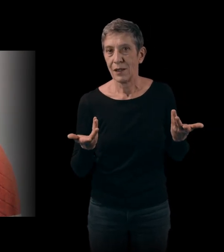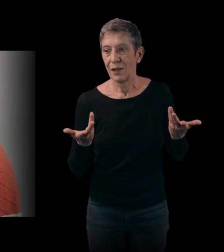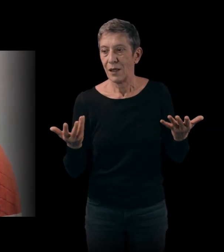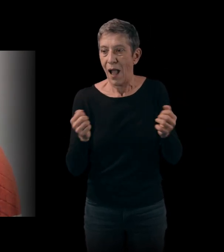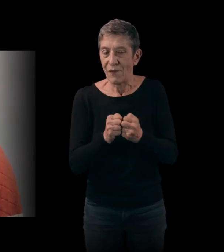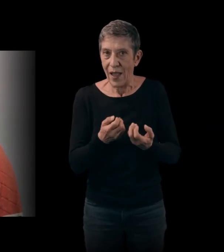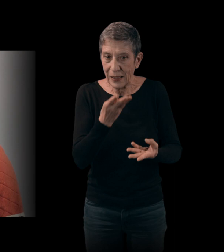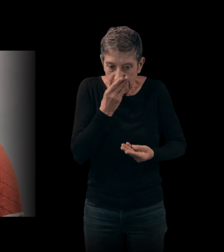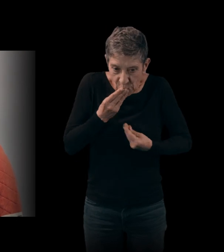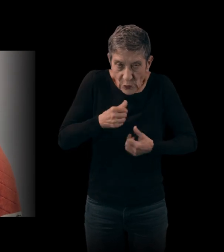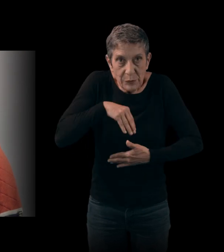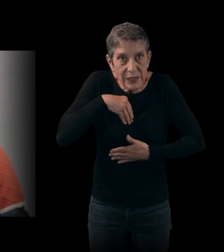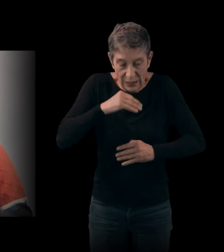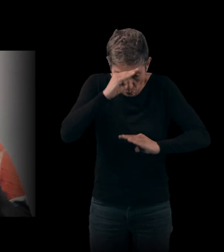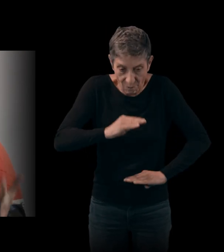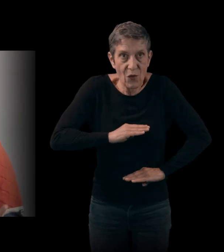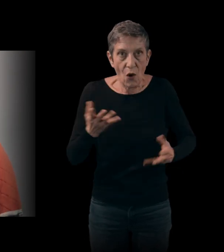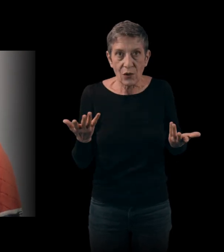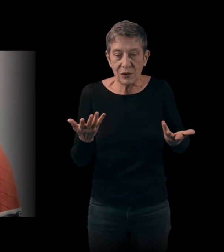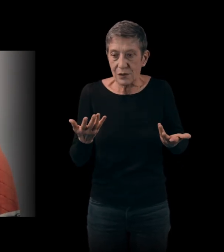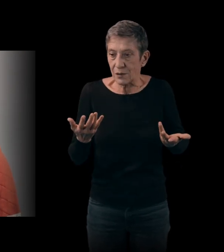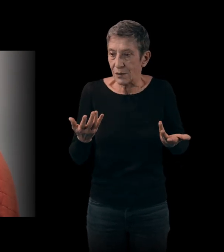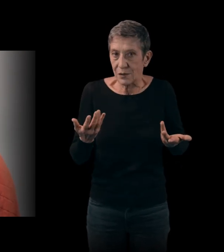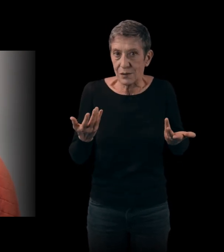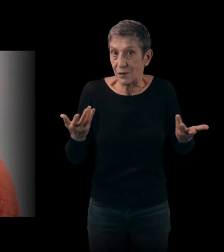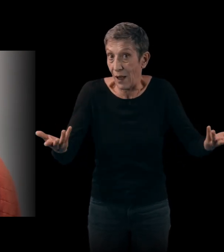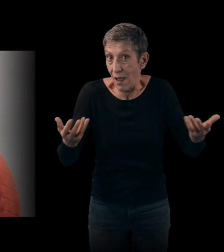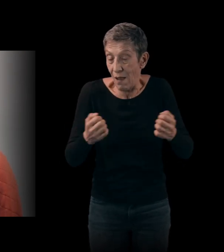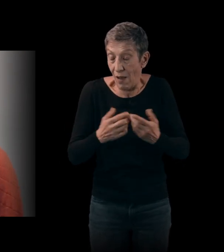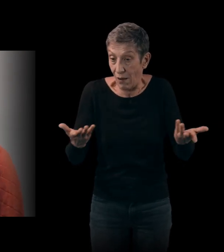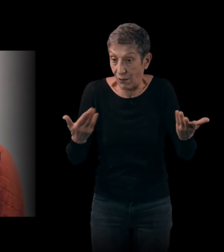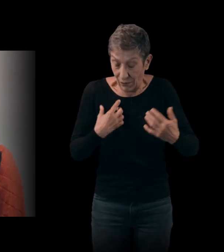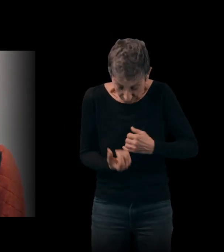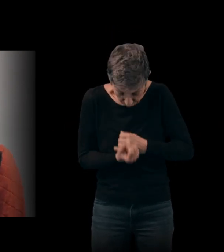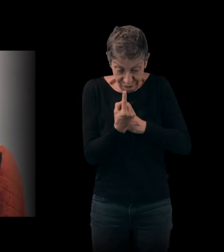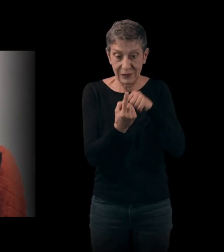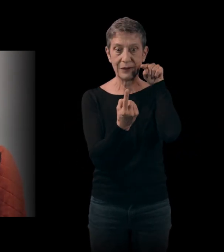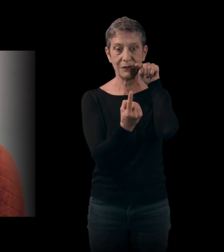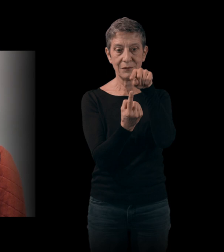sensibilité et en me disant que ce qui allait réémerger, ce serait ce sur quoi il faudrait travailler.